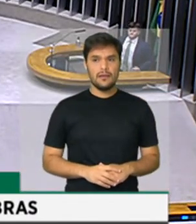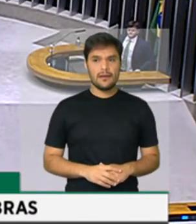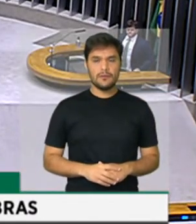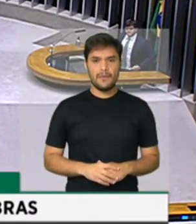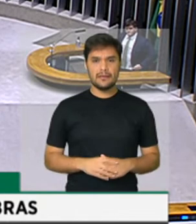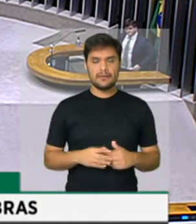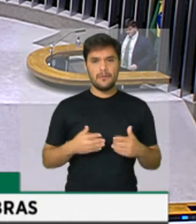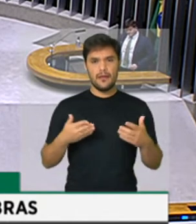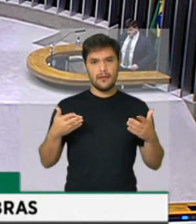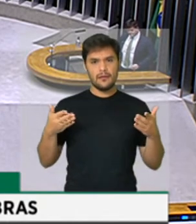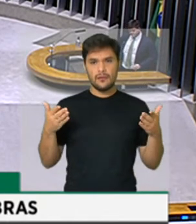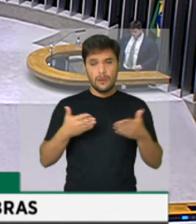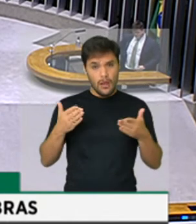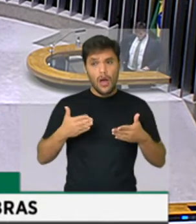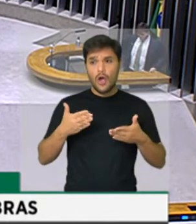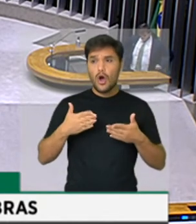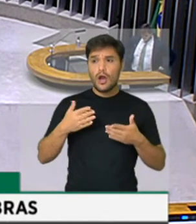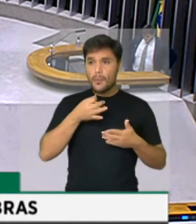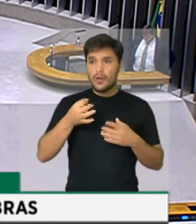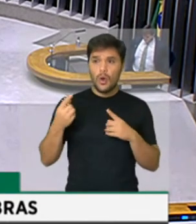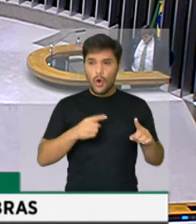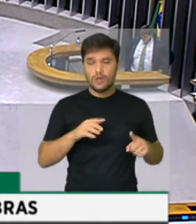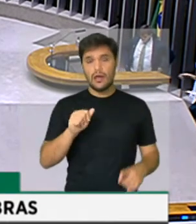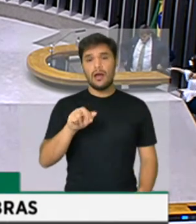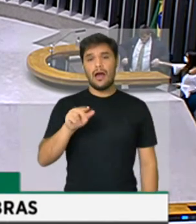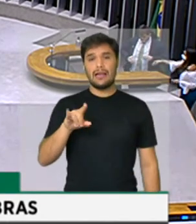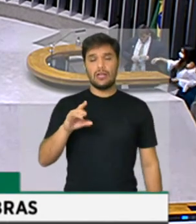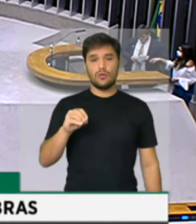DÁ SIM PARA A GENTE AINDA MELHORAR ESSE TEXTO E TRAZER MAIS EFICIÊNCIA PARA O SETOR